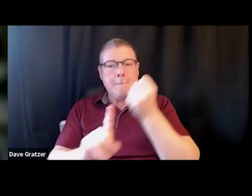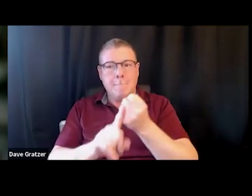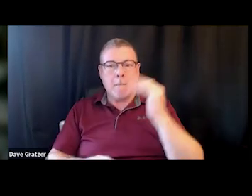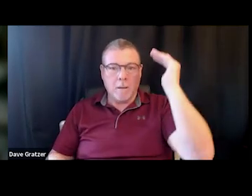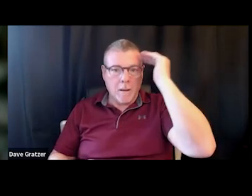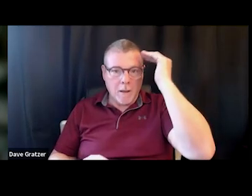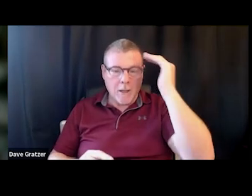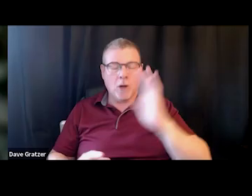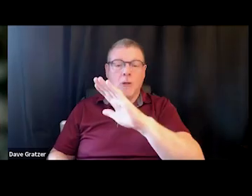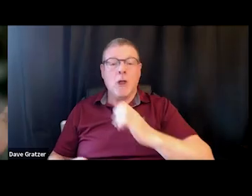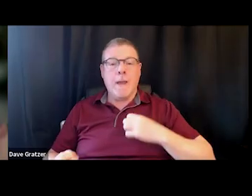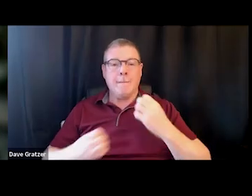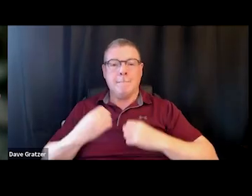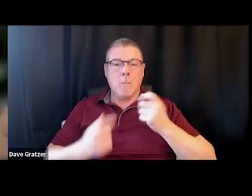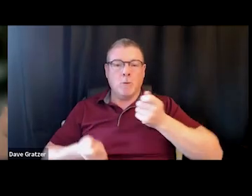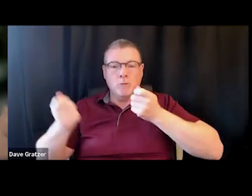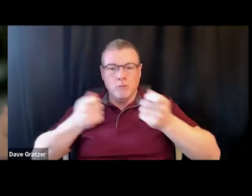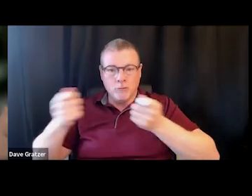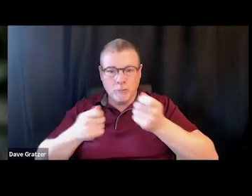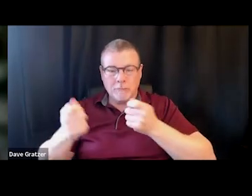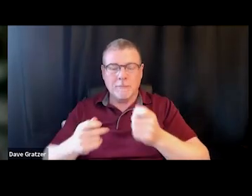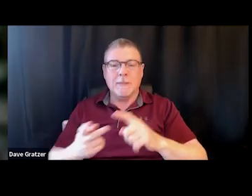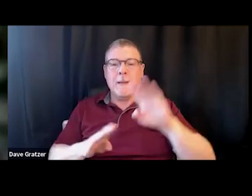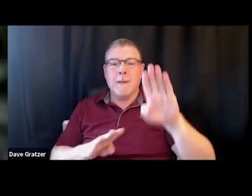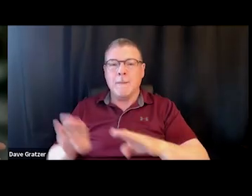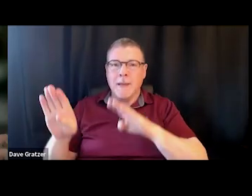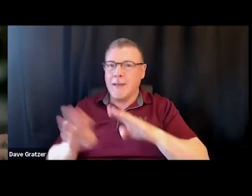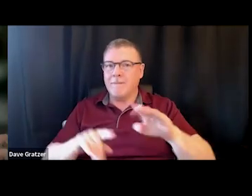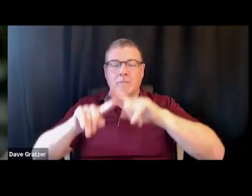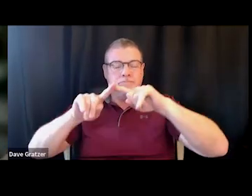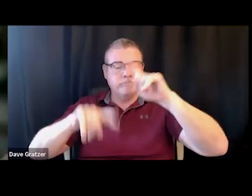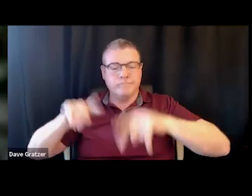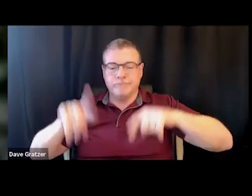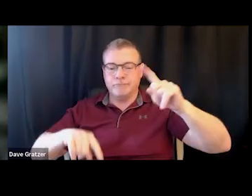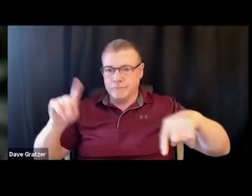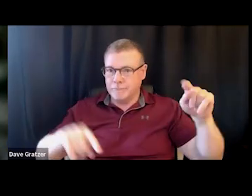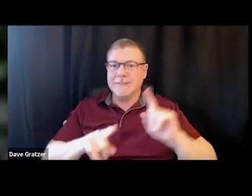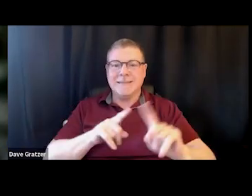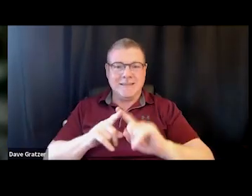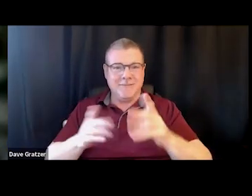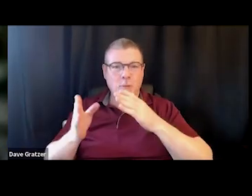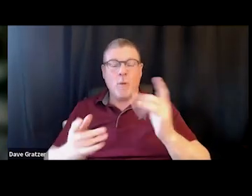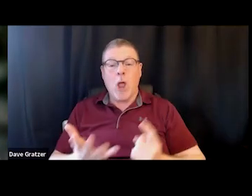su regulación emocional, su comportamiento, su desempeño en una variedad de formas, potencialmente a lo largo de su vida.